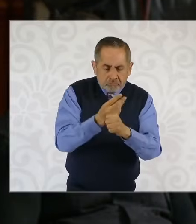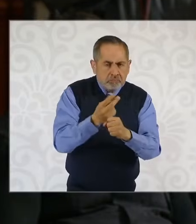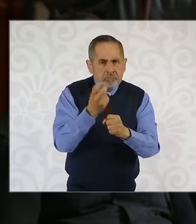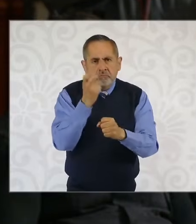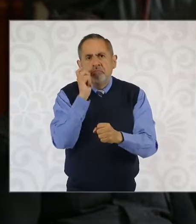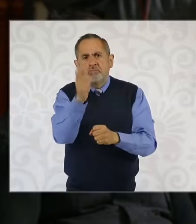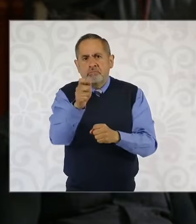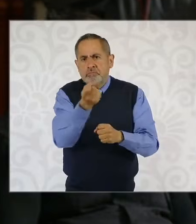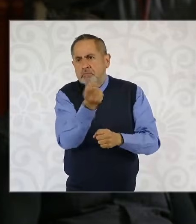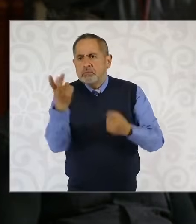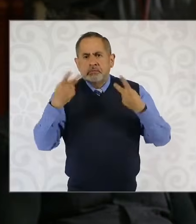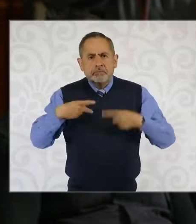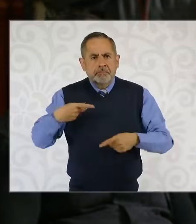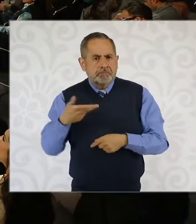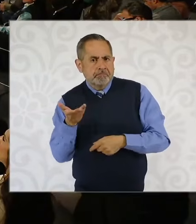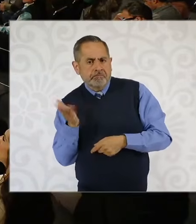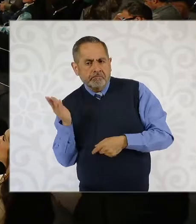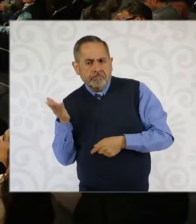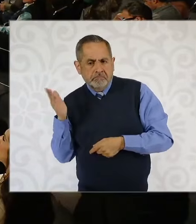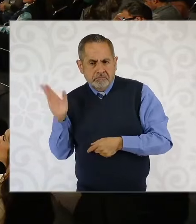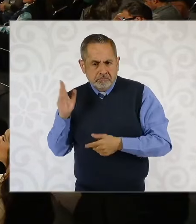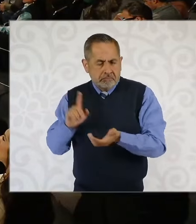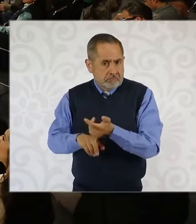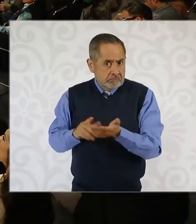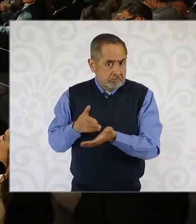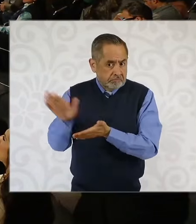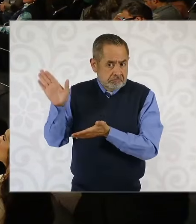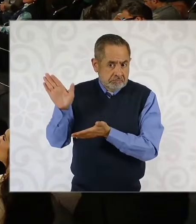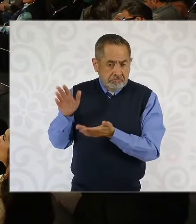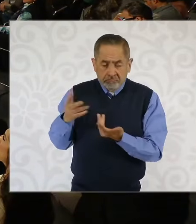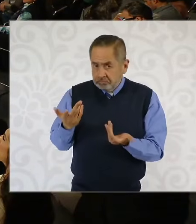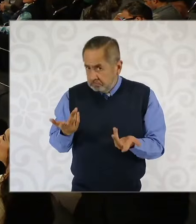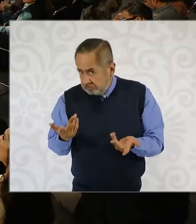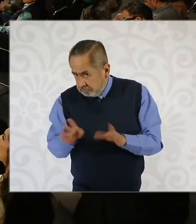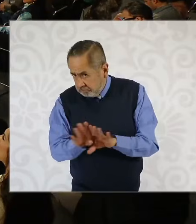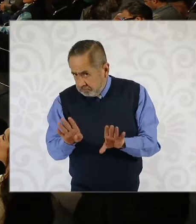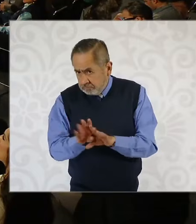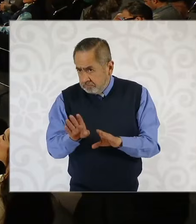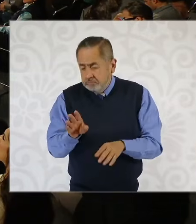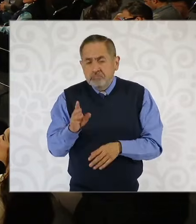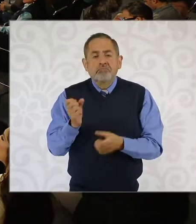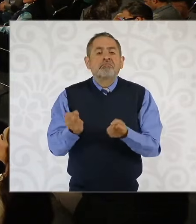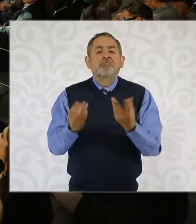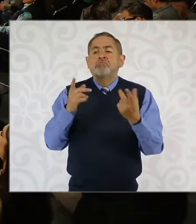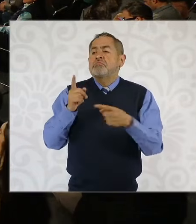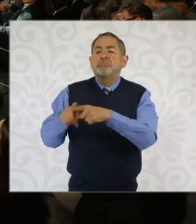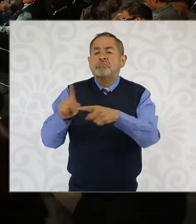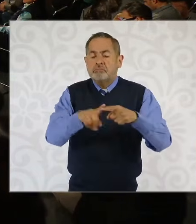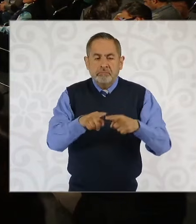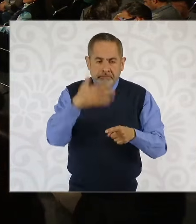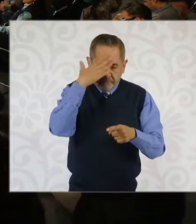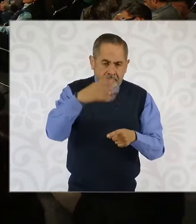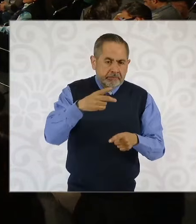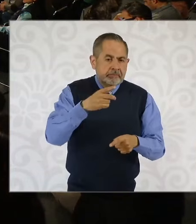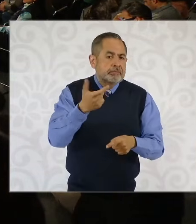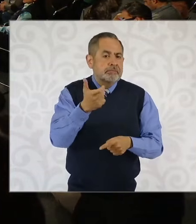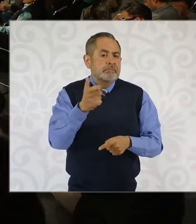personal Cuál va a ser la forma porque se ha visto que con todo esto de la deuda de Pemex